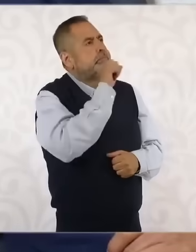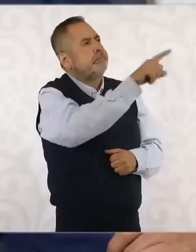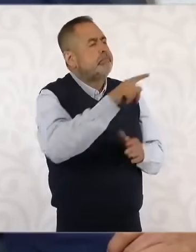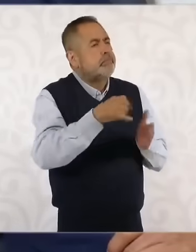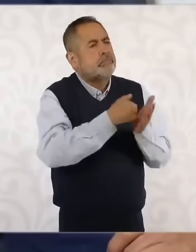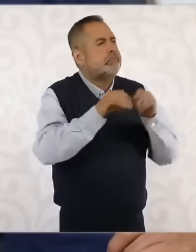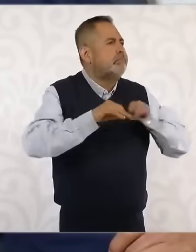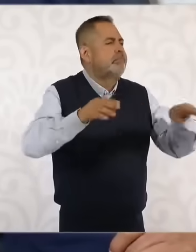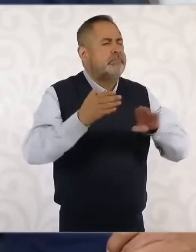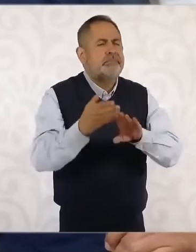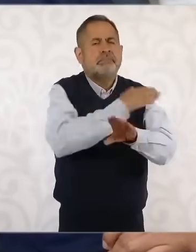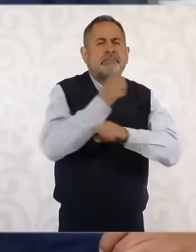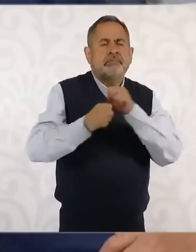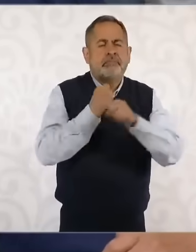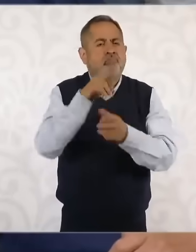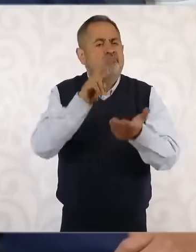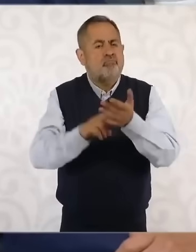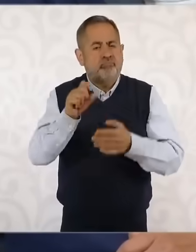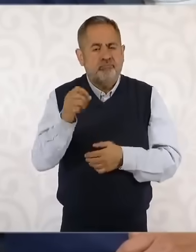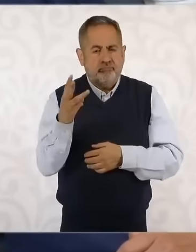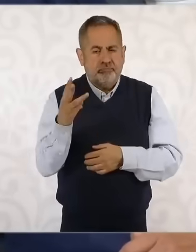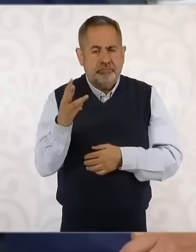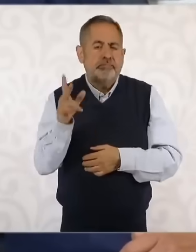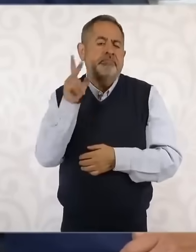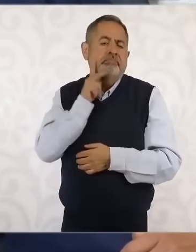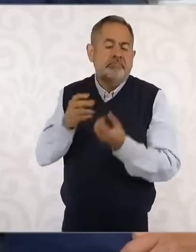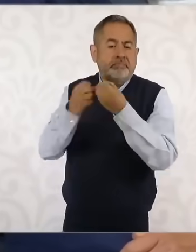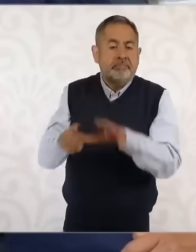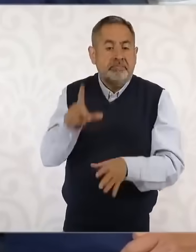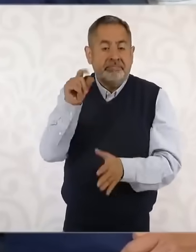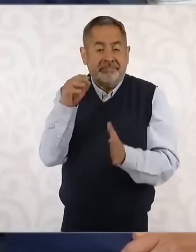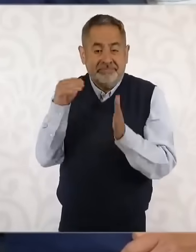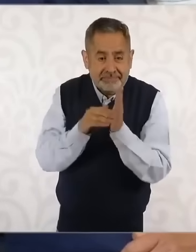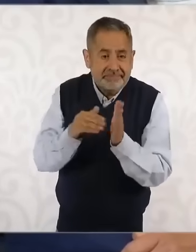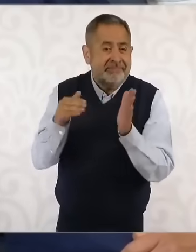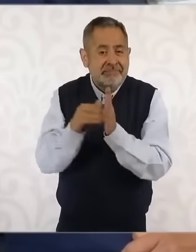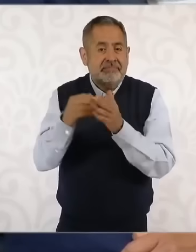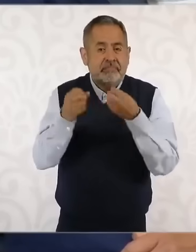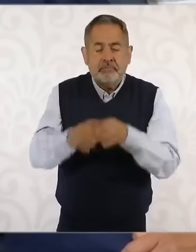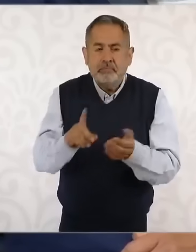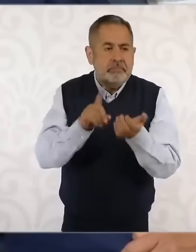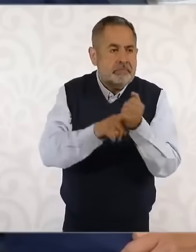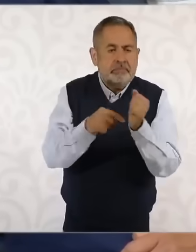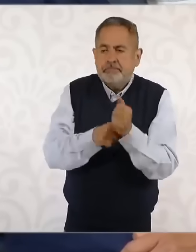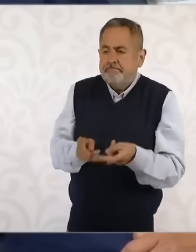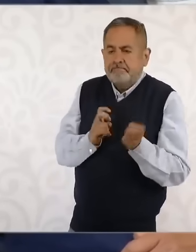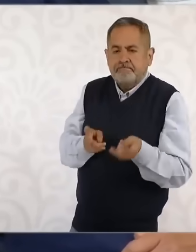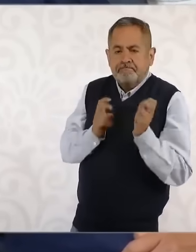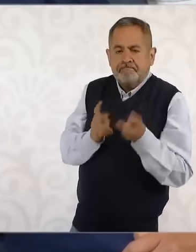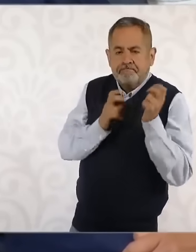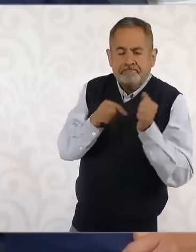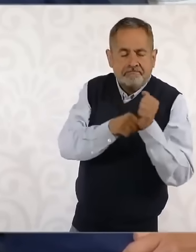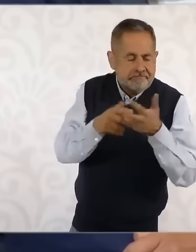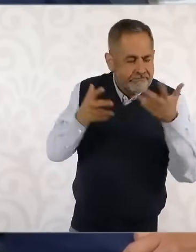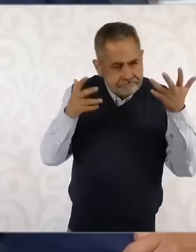año 2023 Pemex pierde 20,000 millones anuales por tomas clandestinas y se investigan 16,000 millones